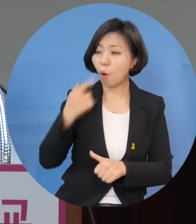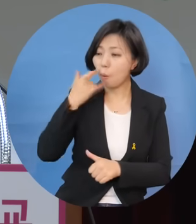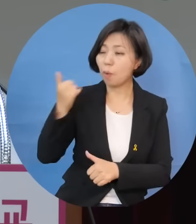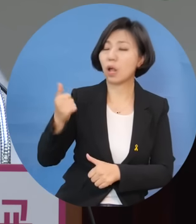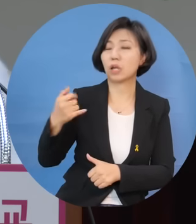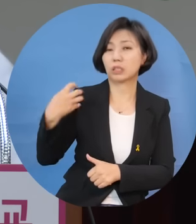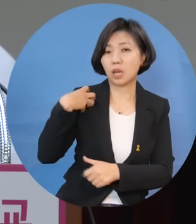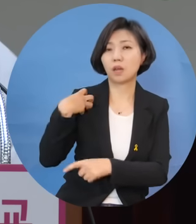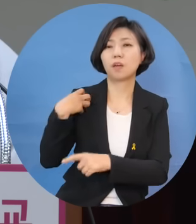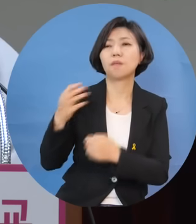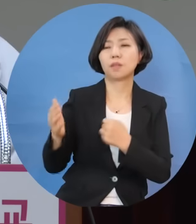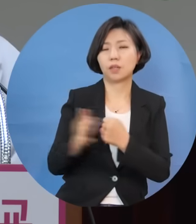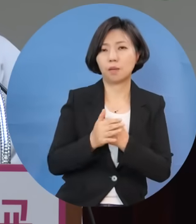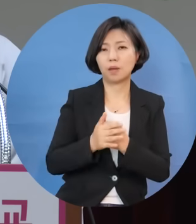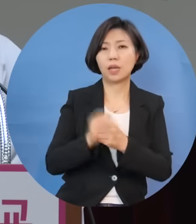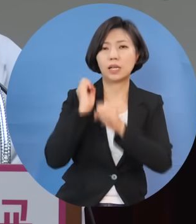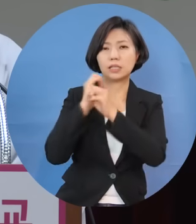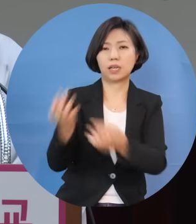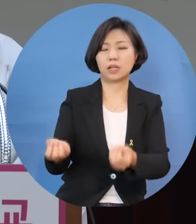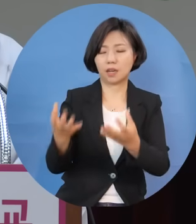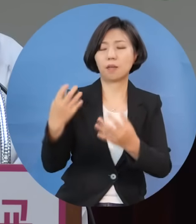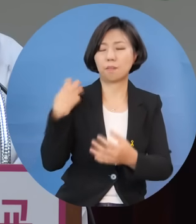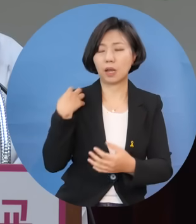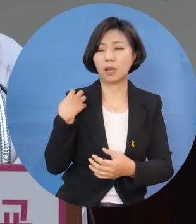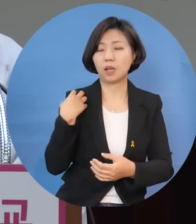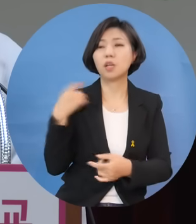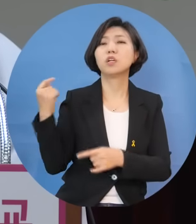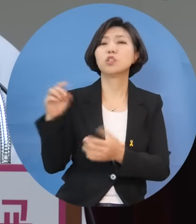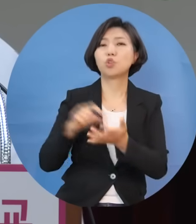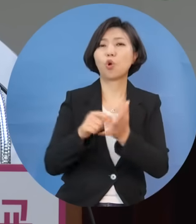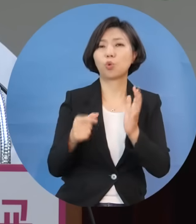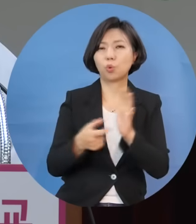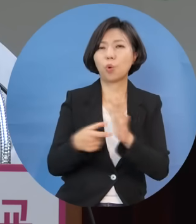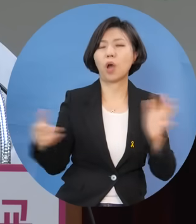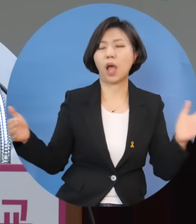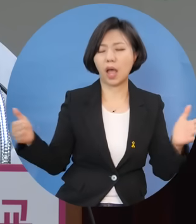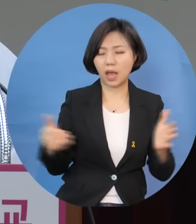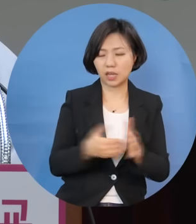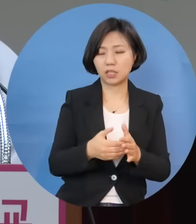이렇게 해야 이 자리에 있을 수 있다는 거예요. 제 말 이해하시겠어요?